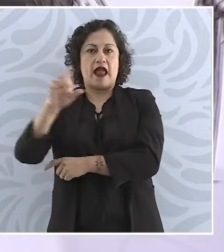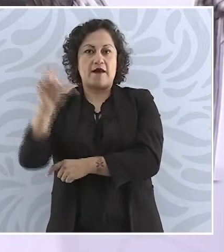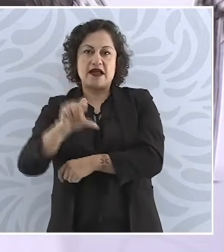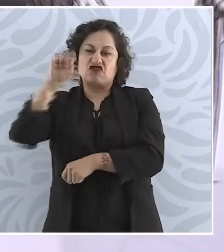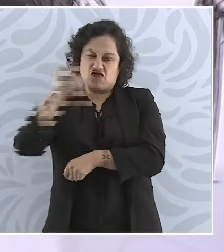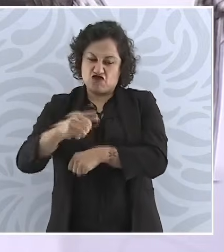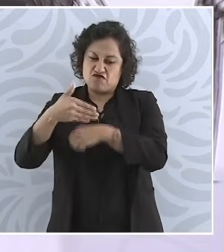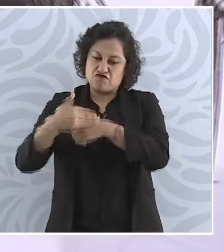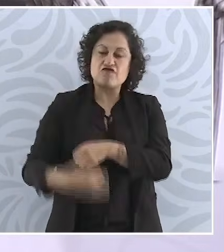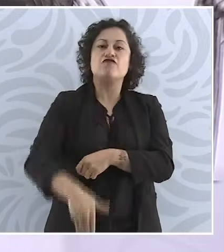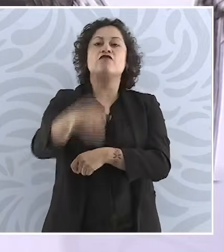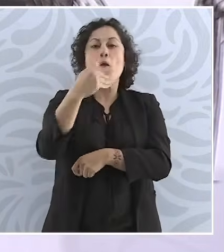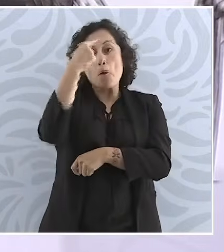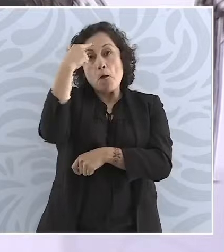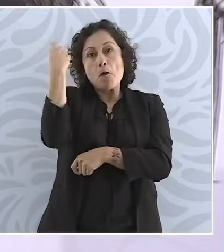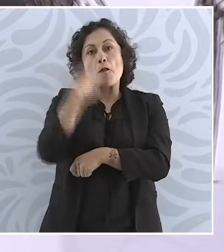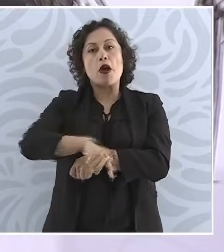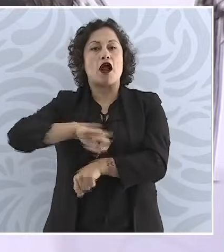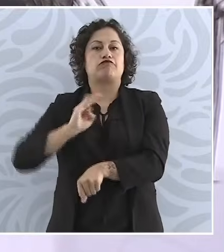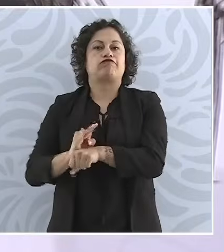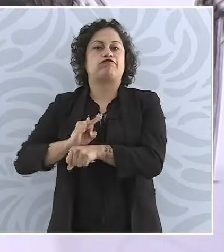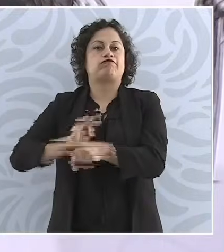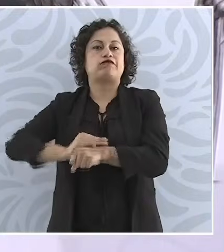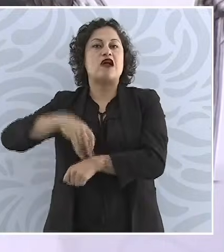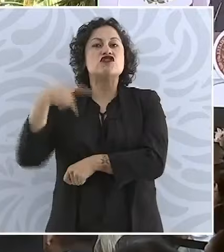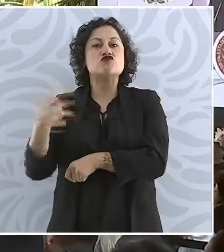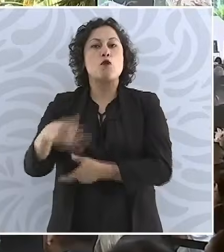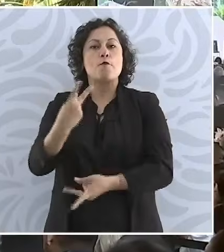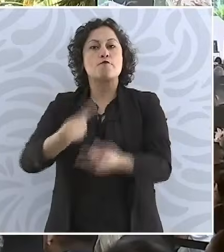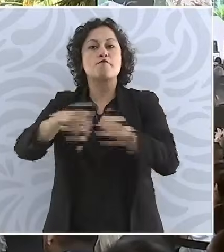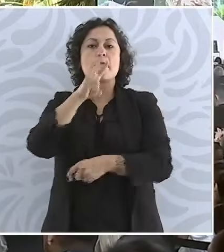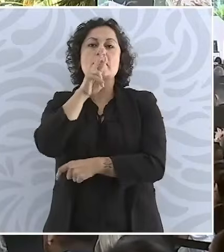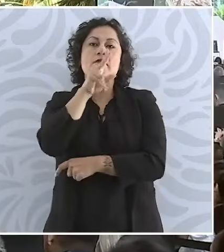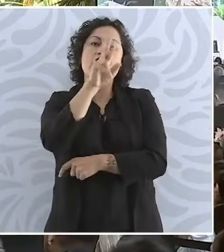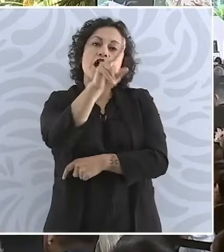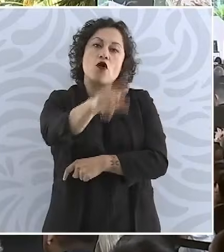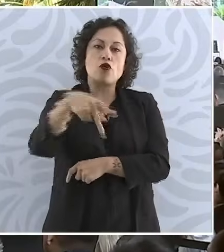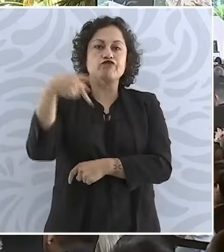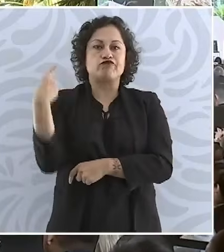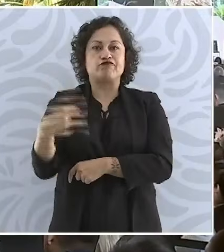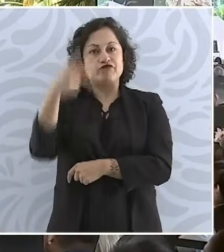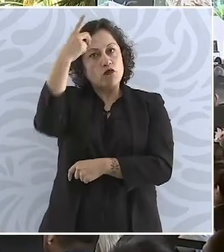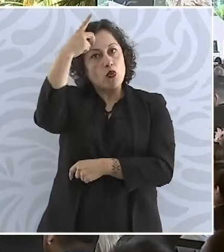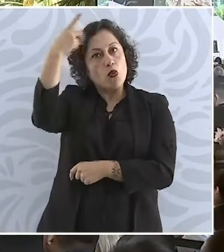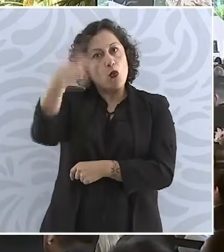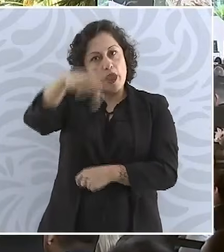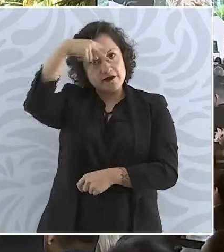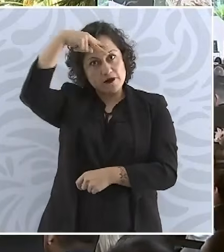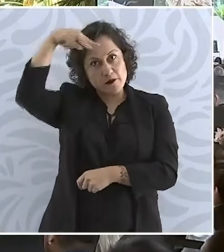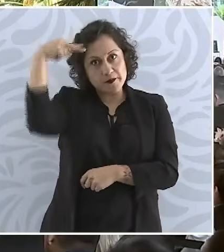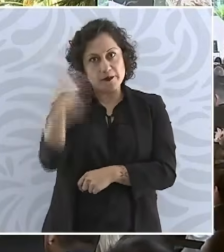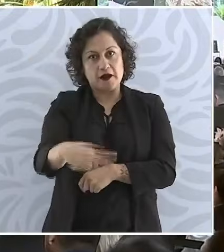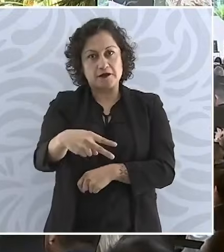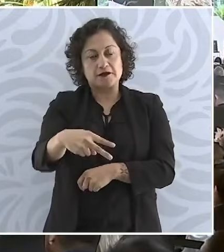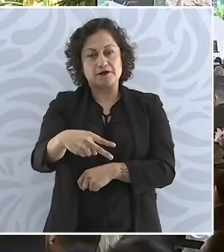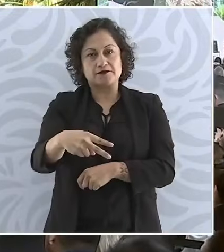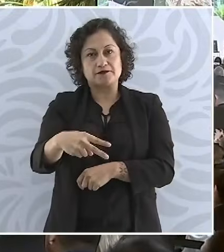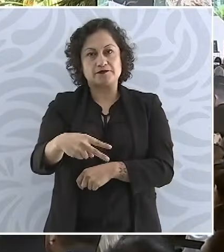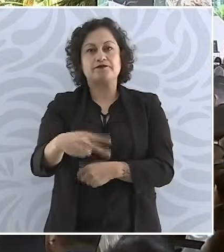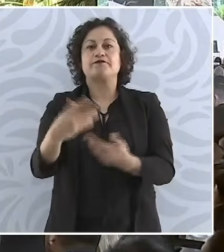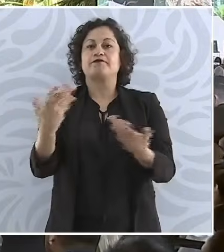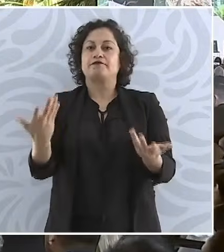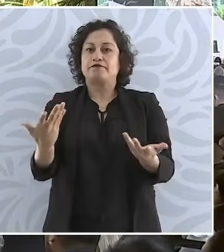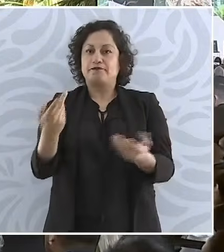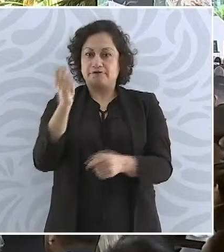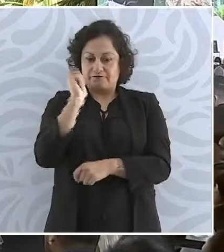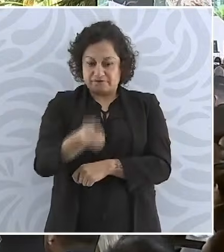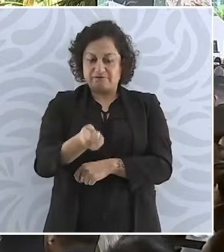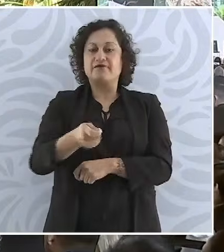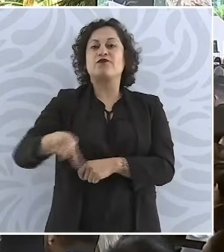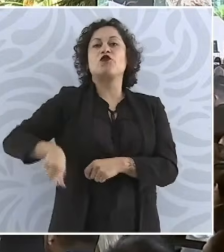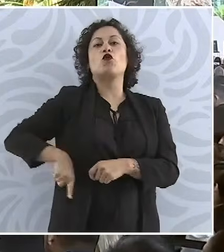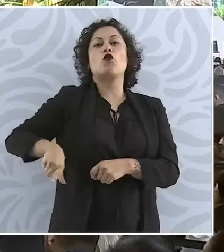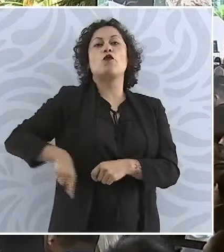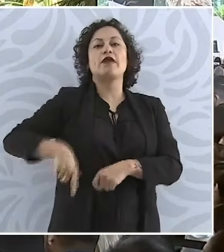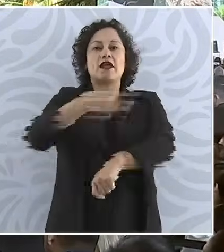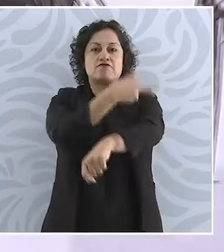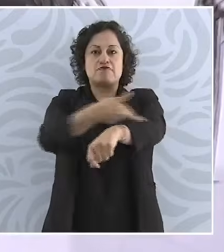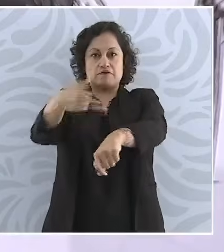eficiencia su rendimiento y empresa pública del estado mexicano y empresa del pueblo de